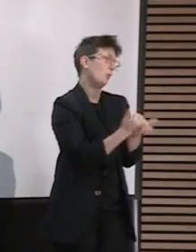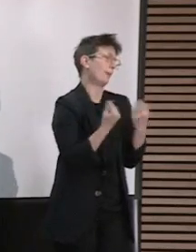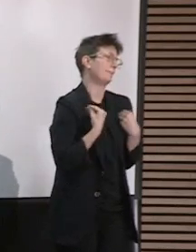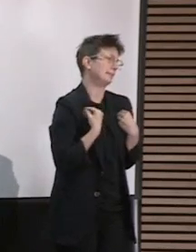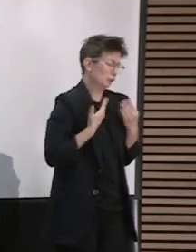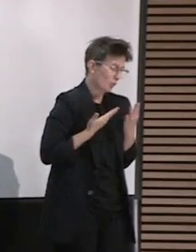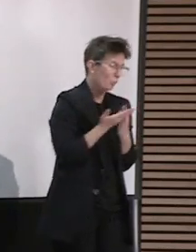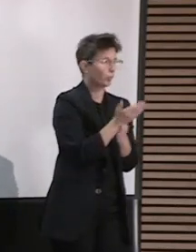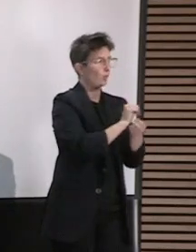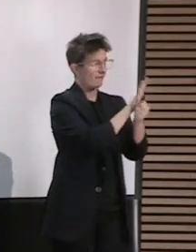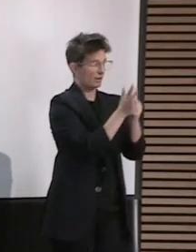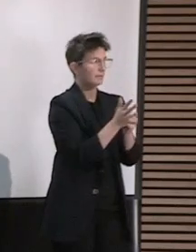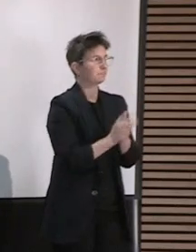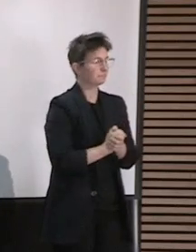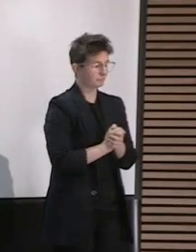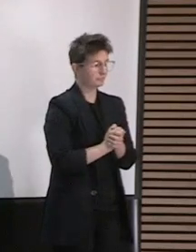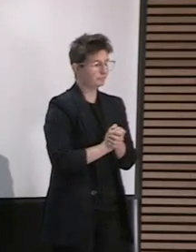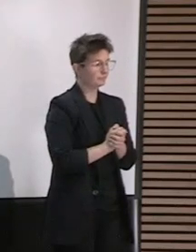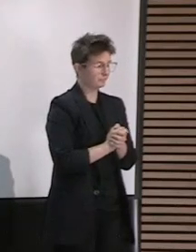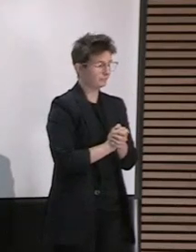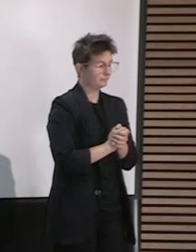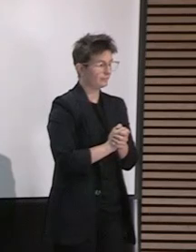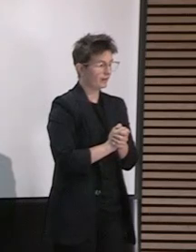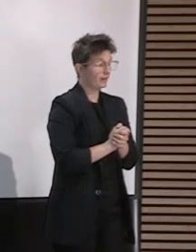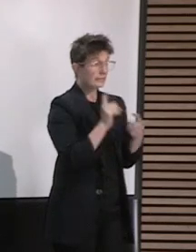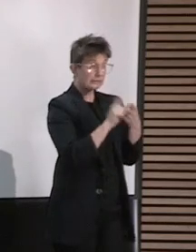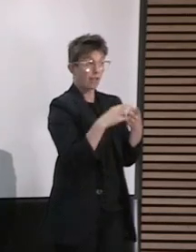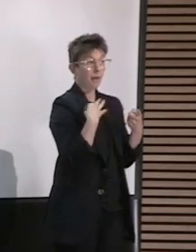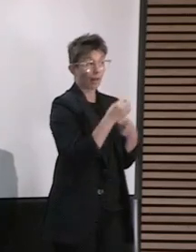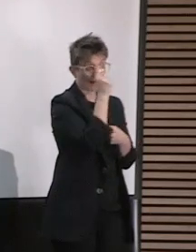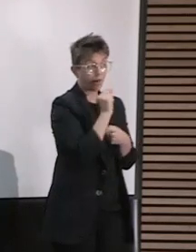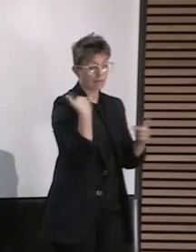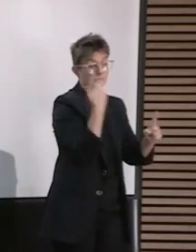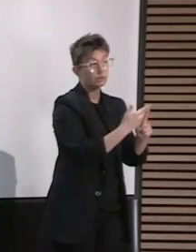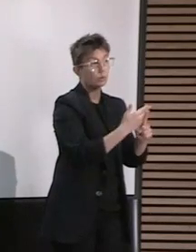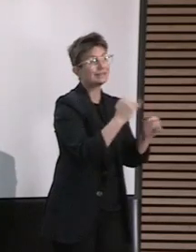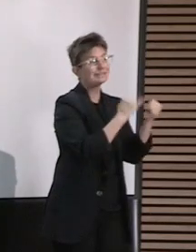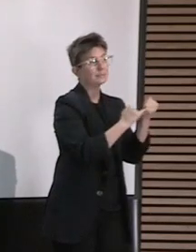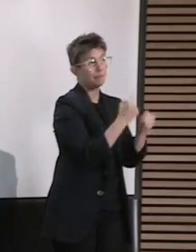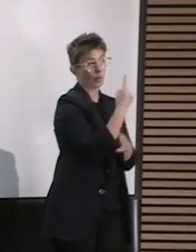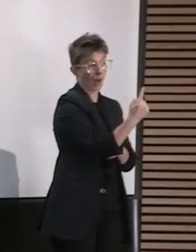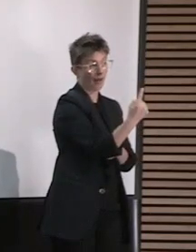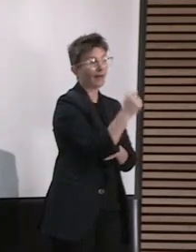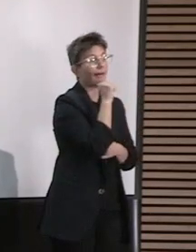nga mahi i a tatou e whakautu ana ki nga paanga Tuhinga o